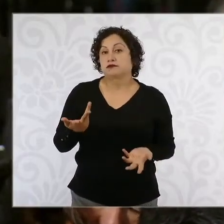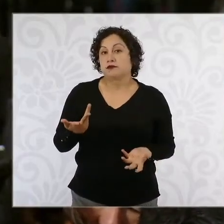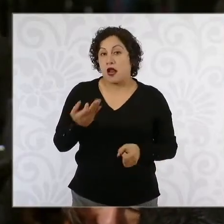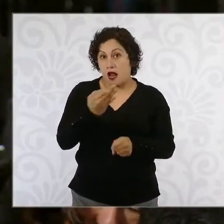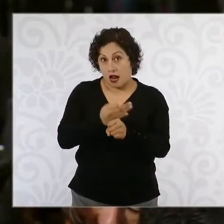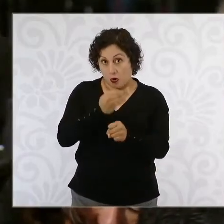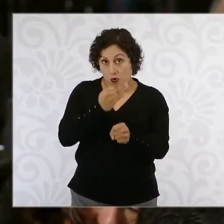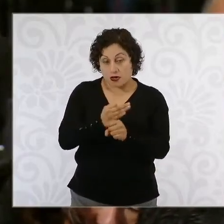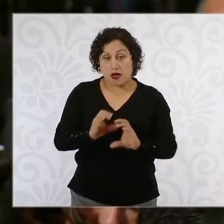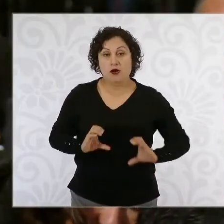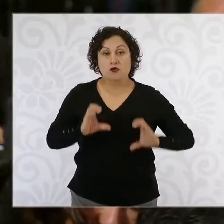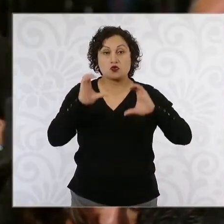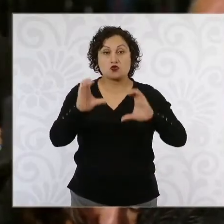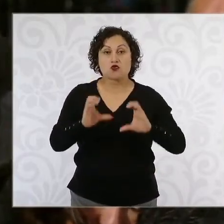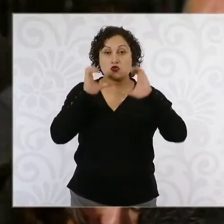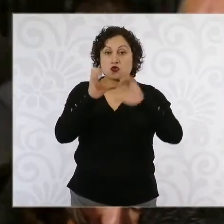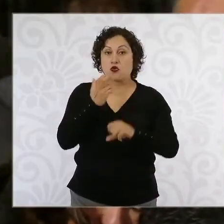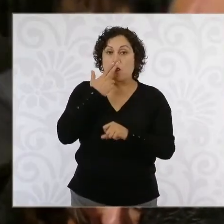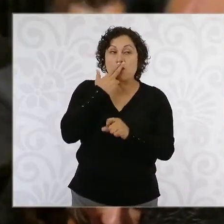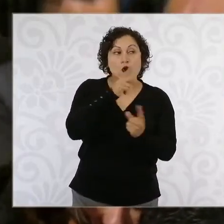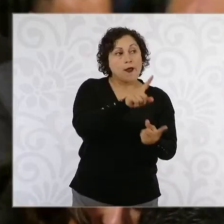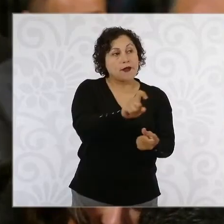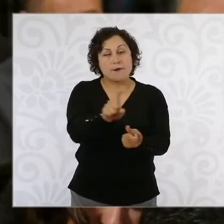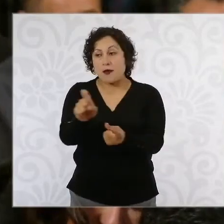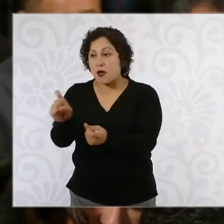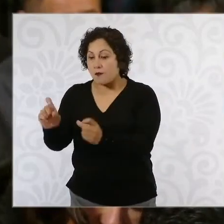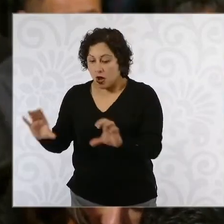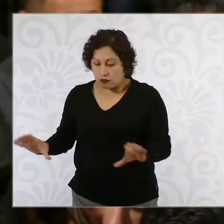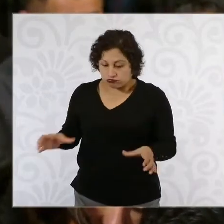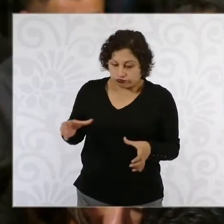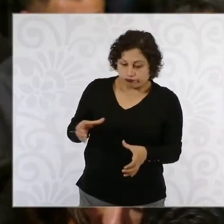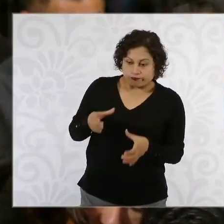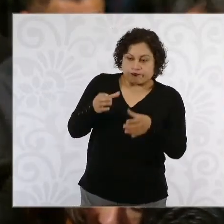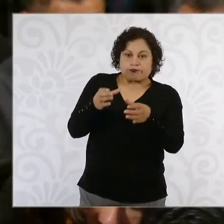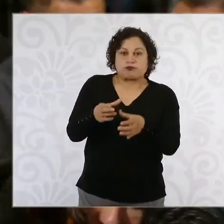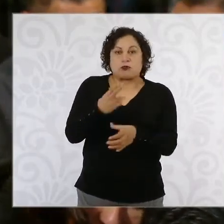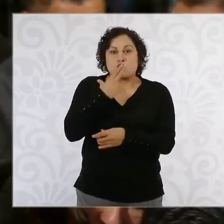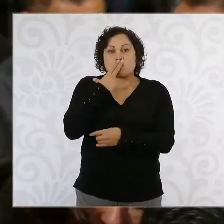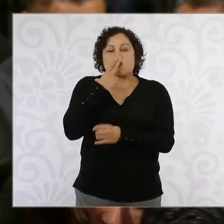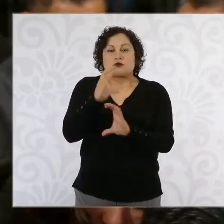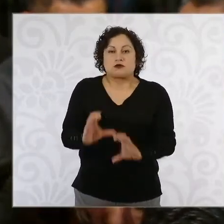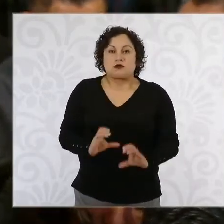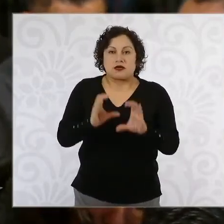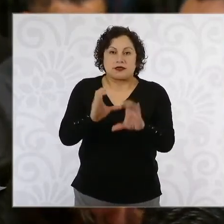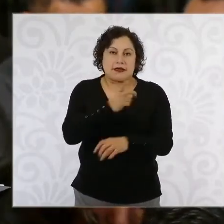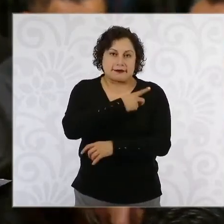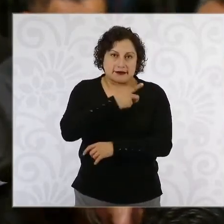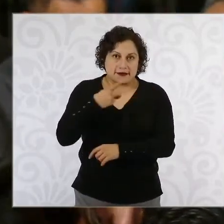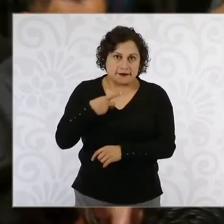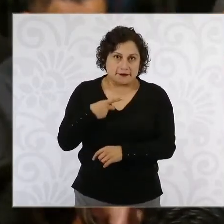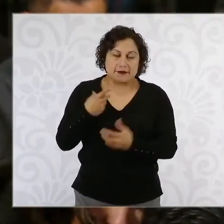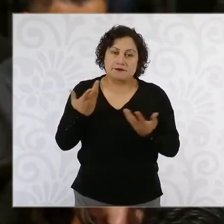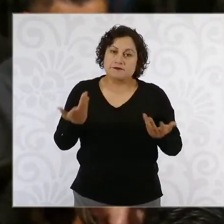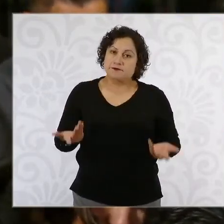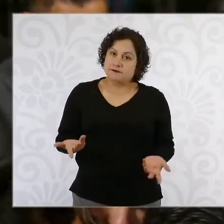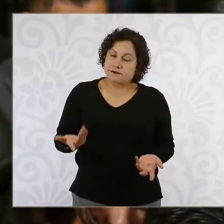públicos que tanta hace falta para cubrir las necesidades eh le en este contexto le pregunto